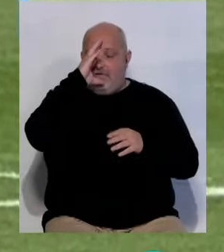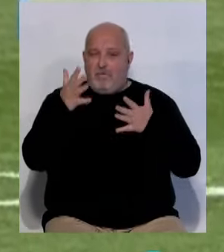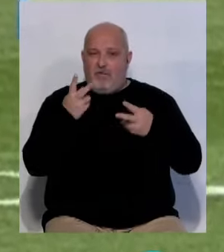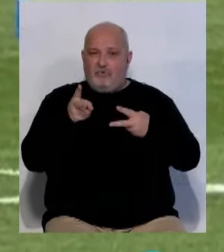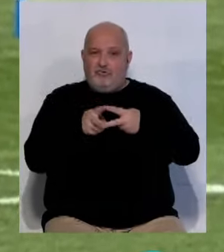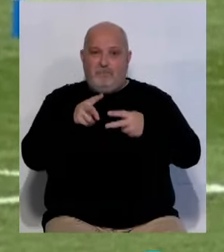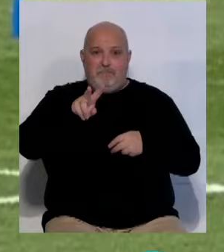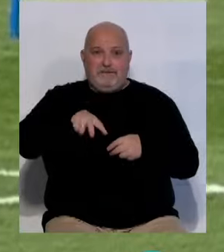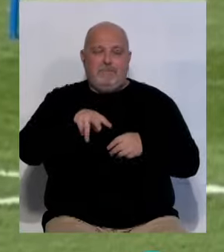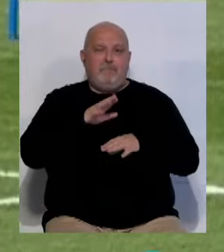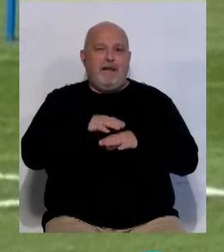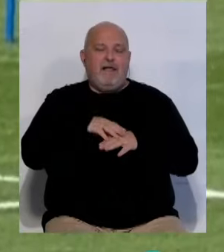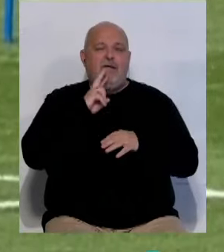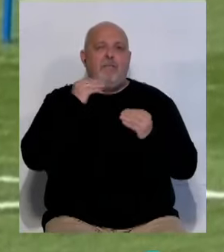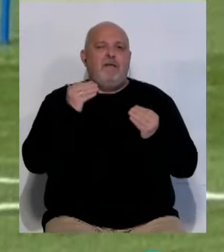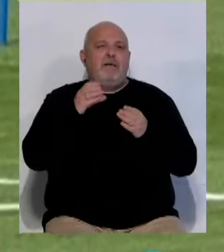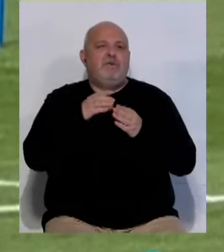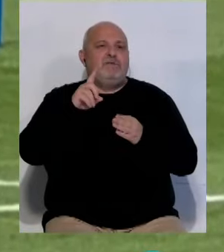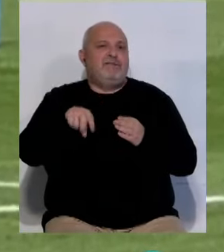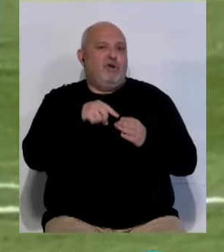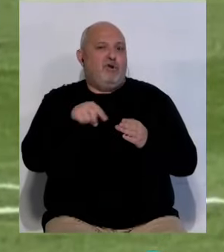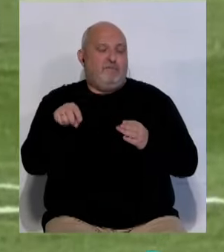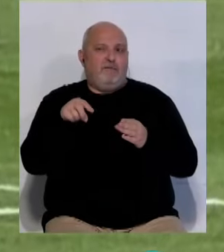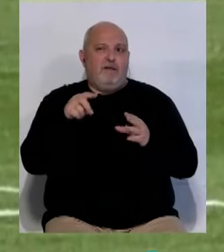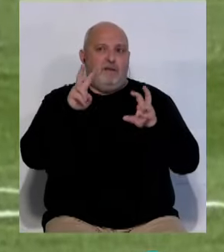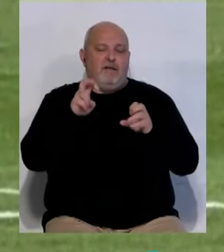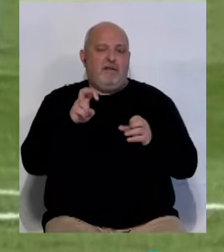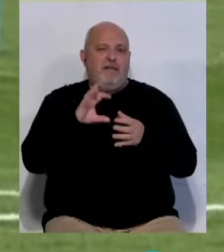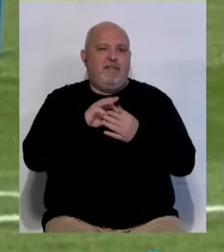es clave para ver la mejoría del equipo sobre todo ya no solo en nivel defensivo que en estas